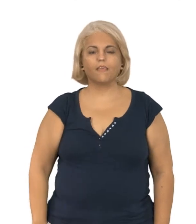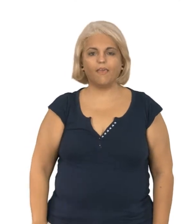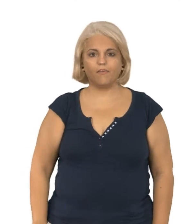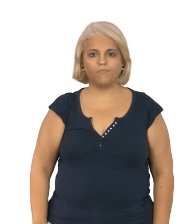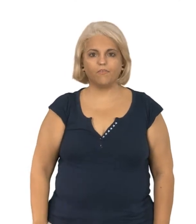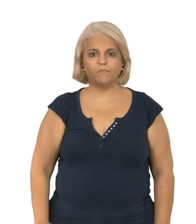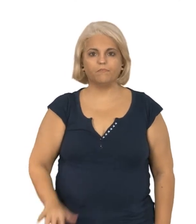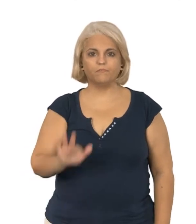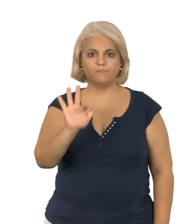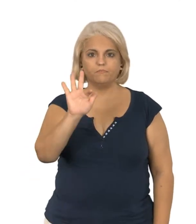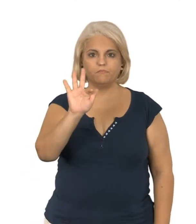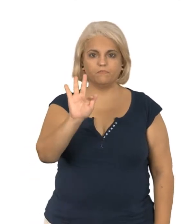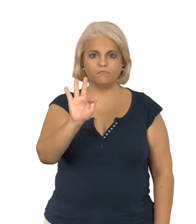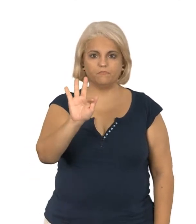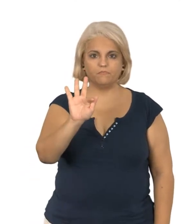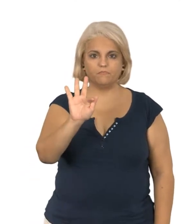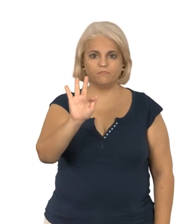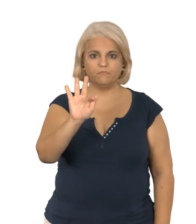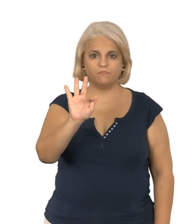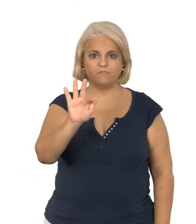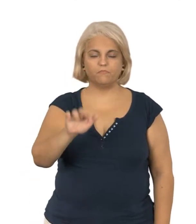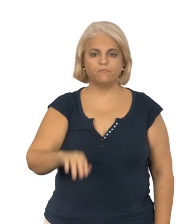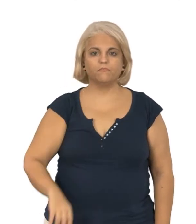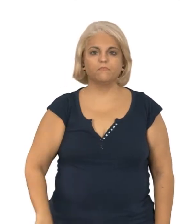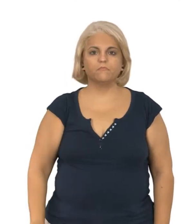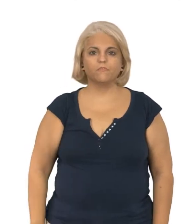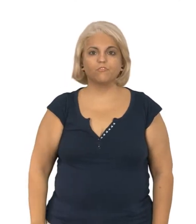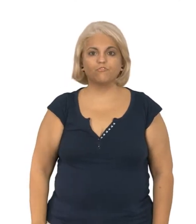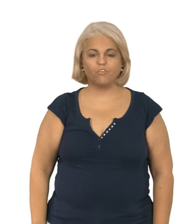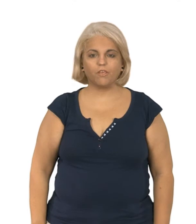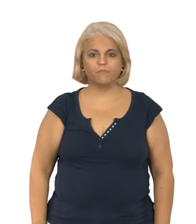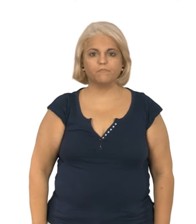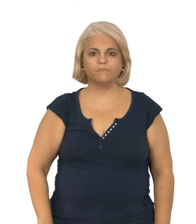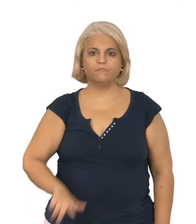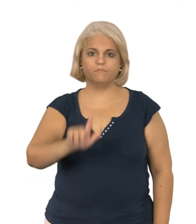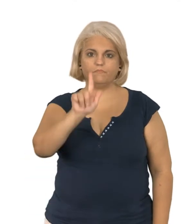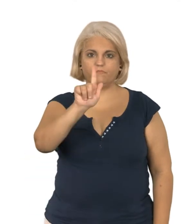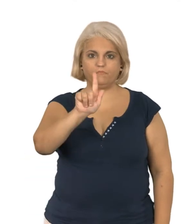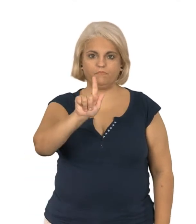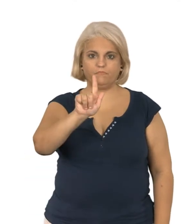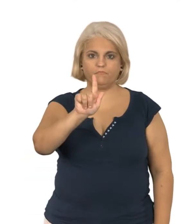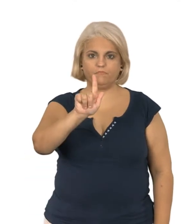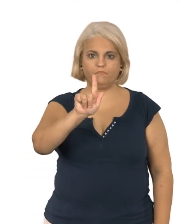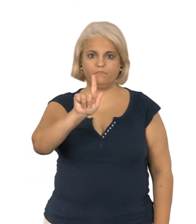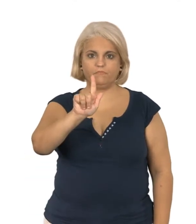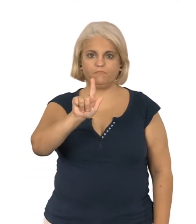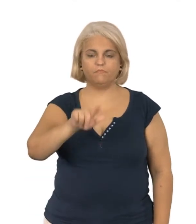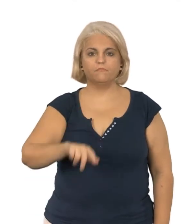F G